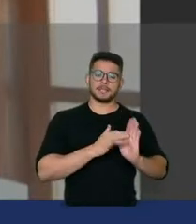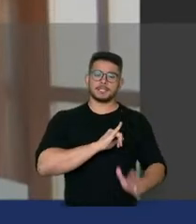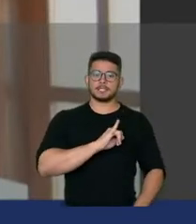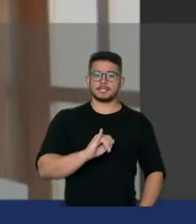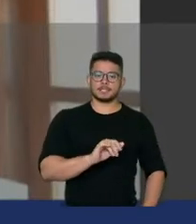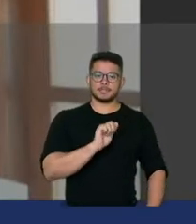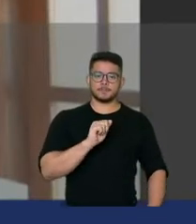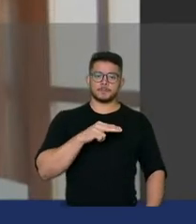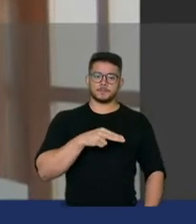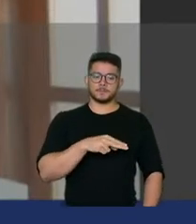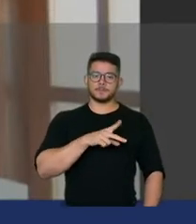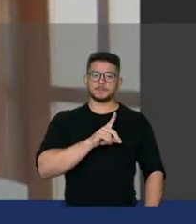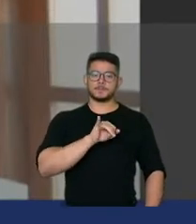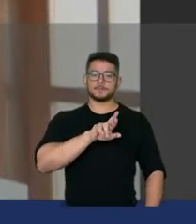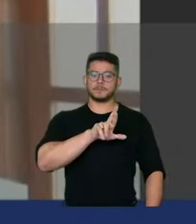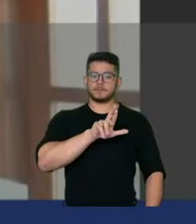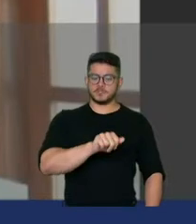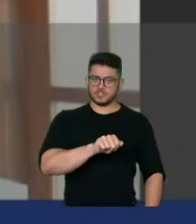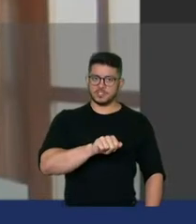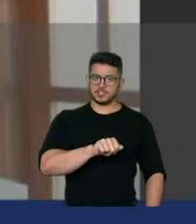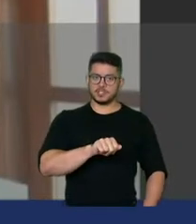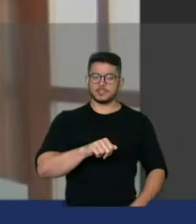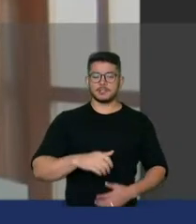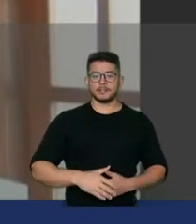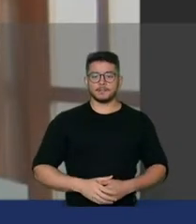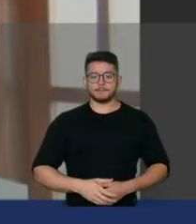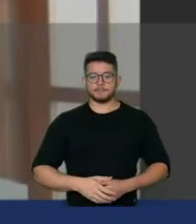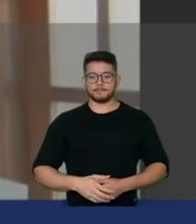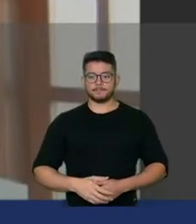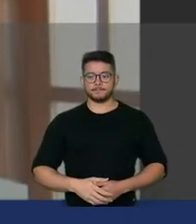RIA. PARABENIZAR AQUI A DEPUTADA JANDIRA FEGALE, AUTORA DESSE PROJETO QUE ESTAMOS VOTANDO AGORA, DA LEI